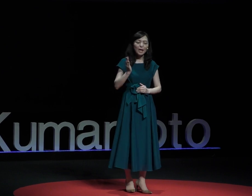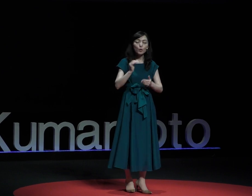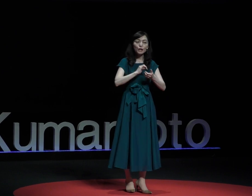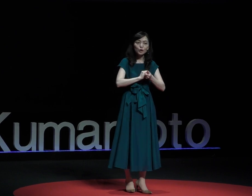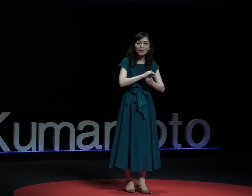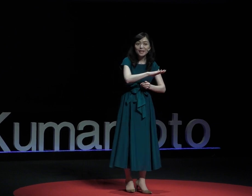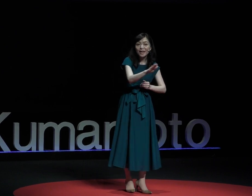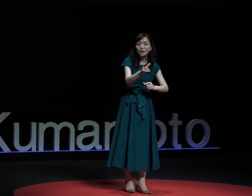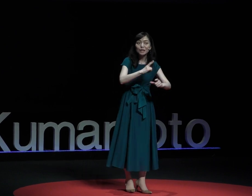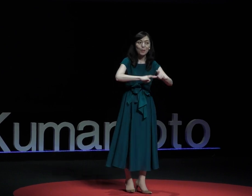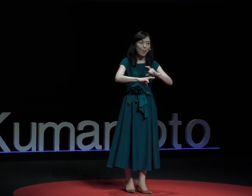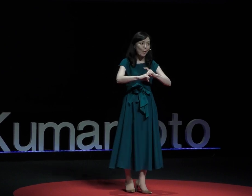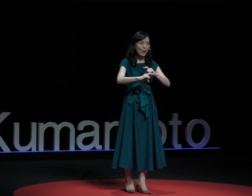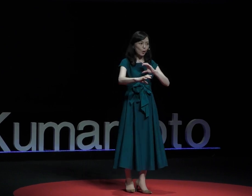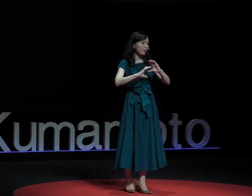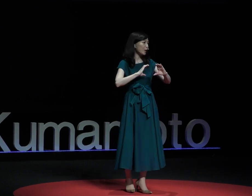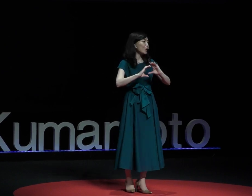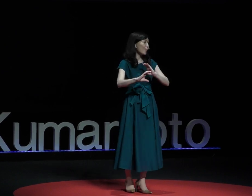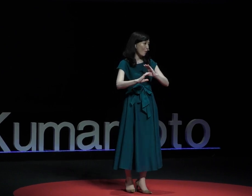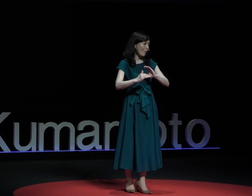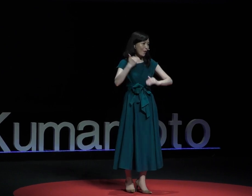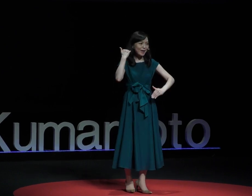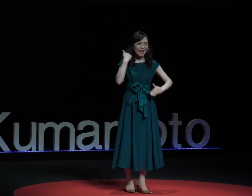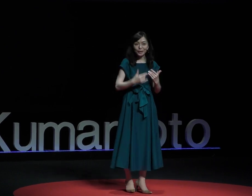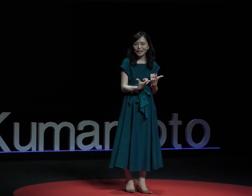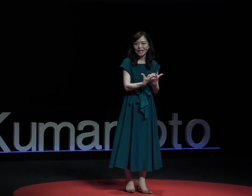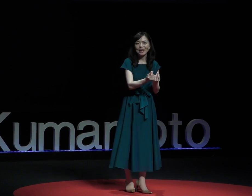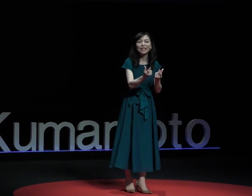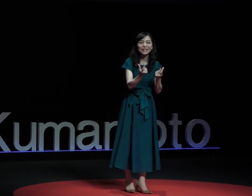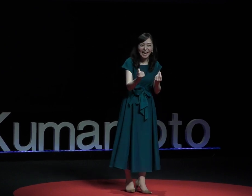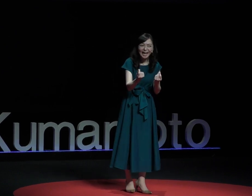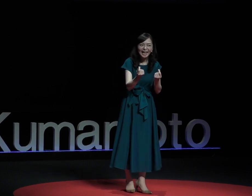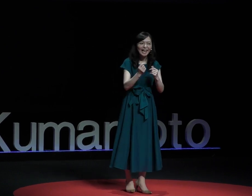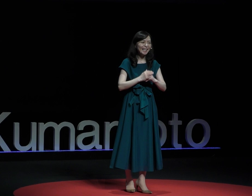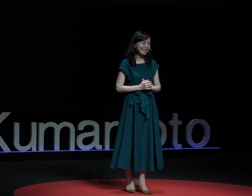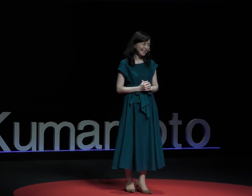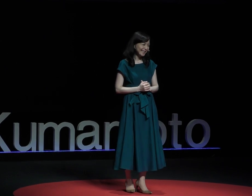Pero seguramente disfruto la comunicación más que todos Uds. ¿no?